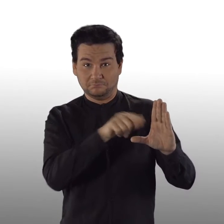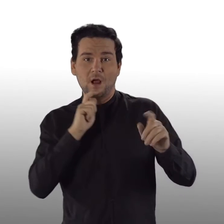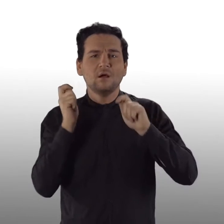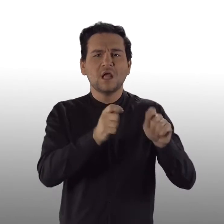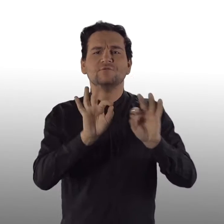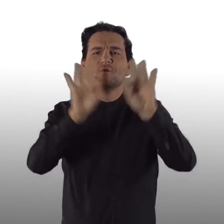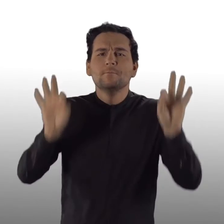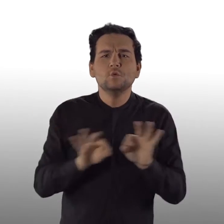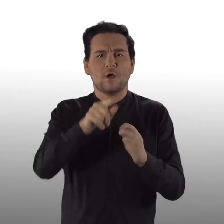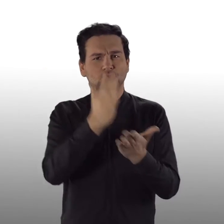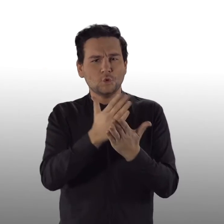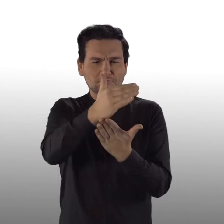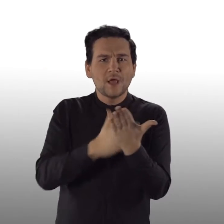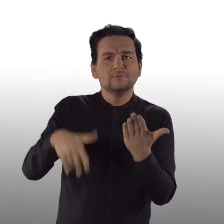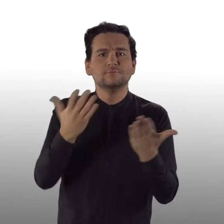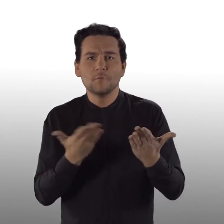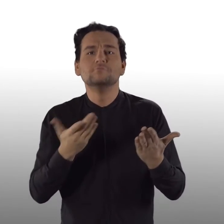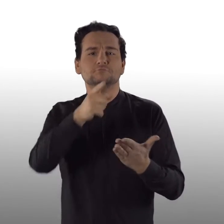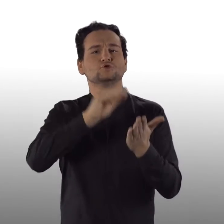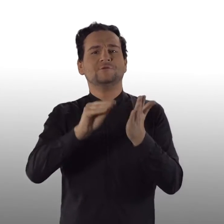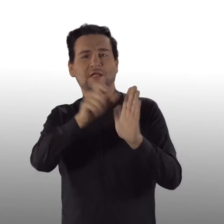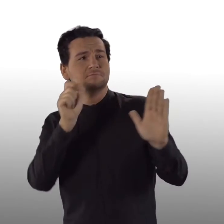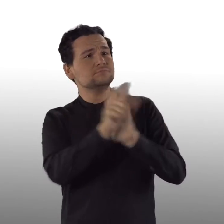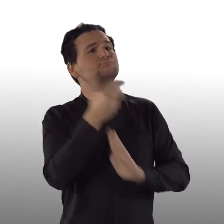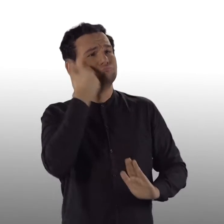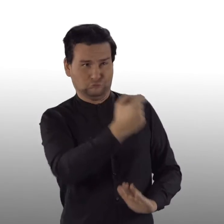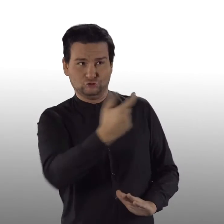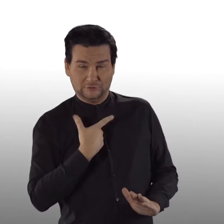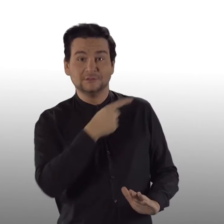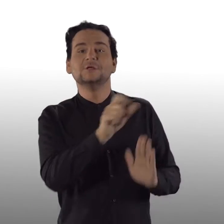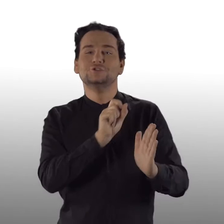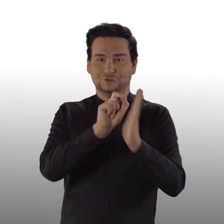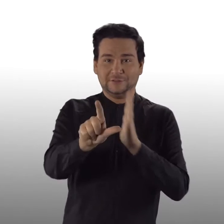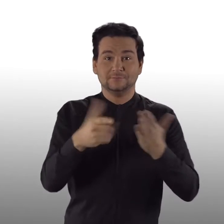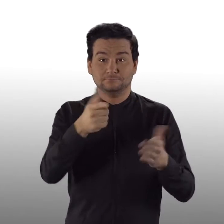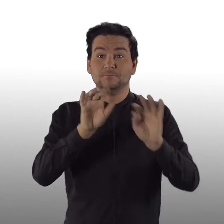Die Formulare für den Antrag können sie schriftlich anfordern.